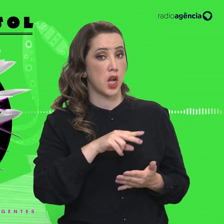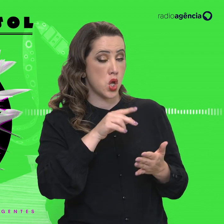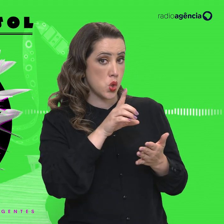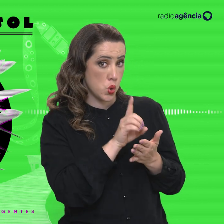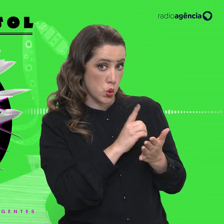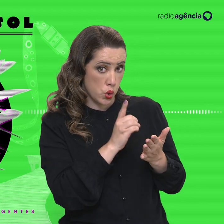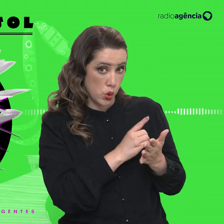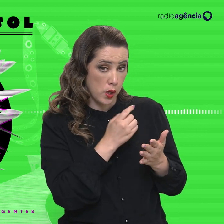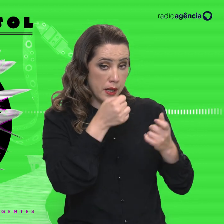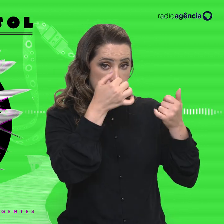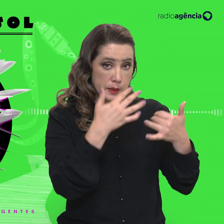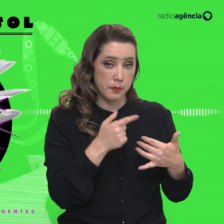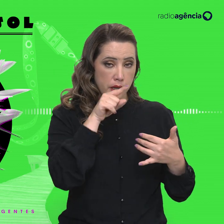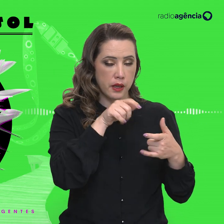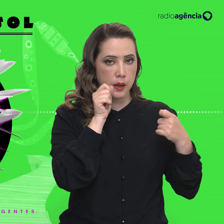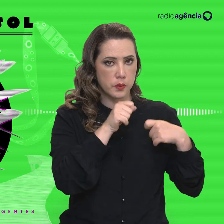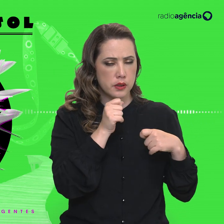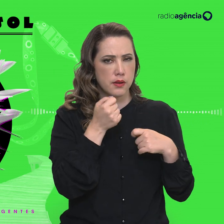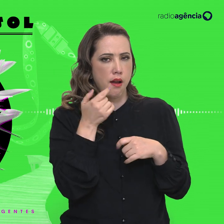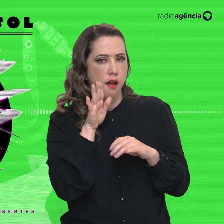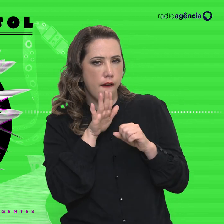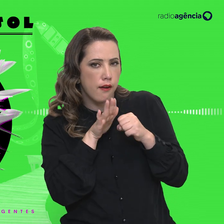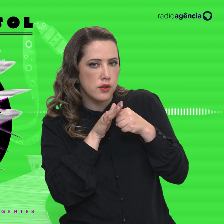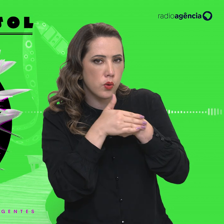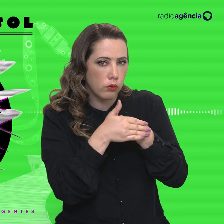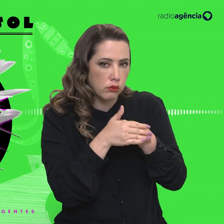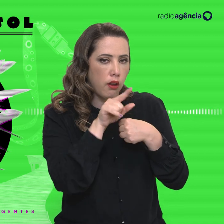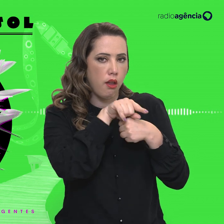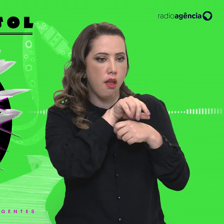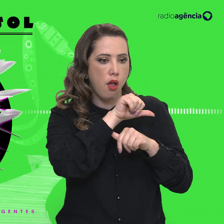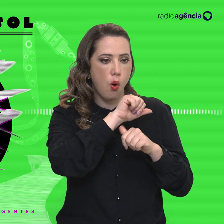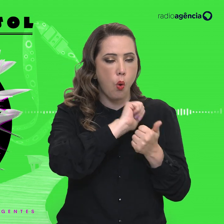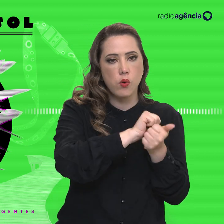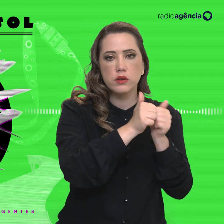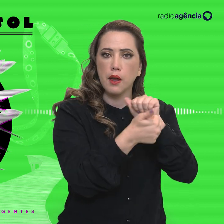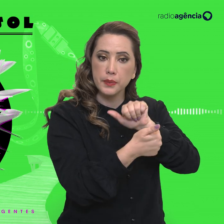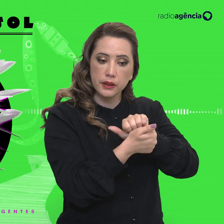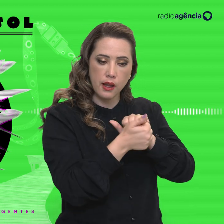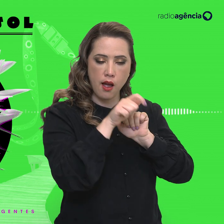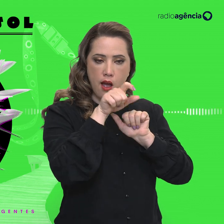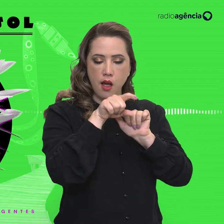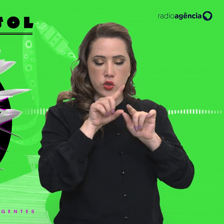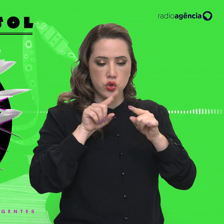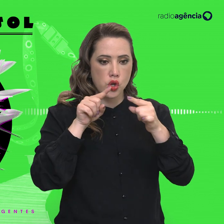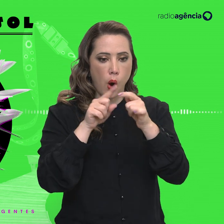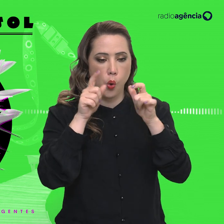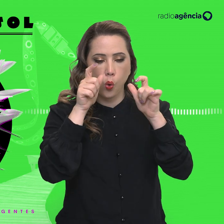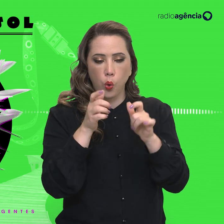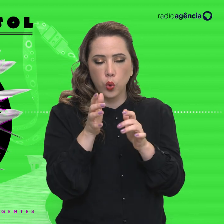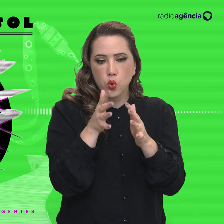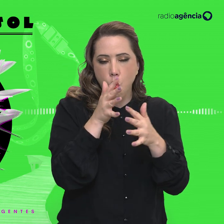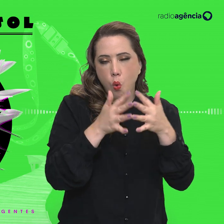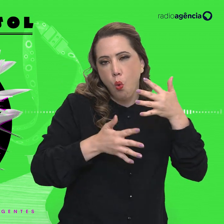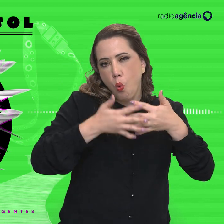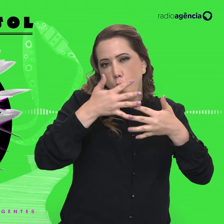Na Ecologia, a camuflagem é a adaptação de um organismo às características que o confundem com o meio onde vive.